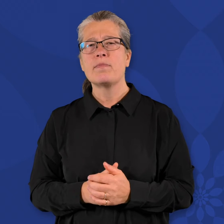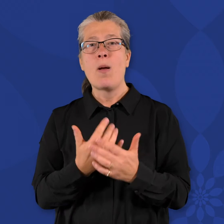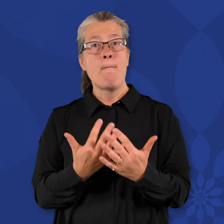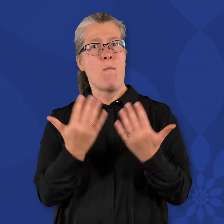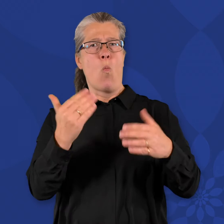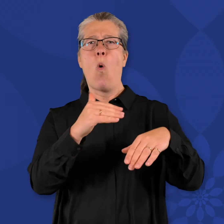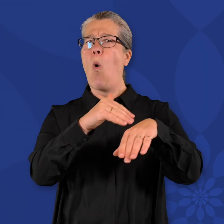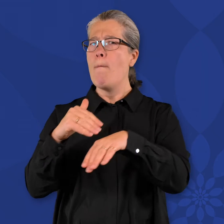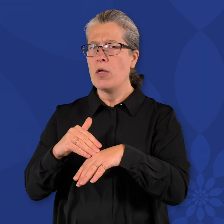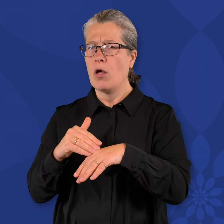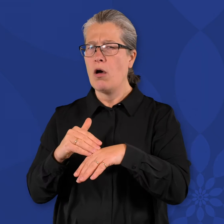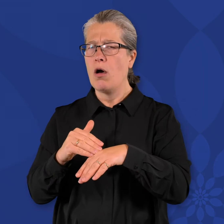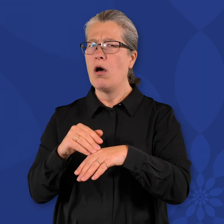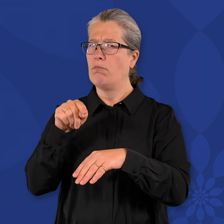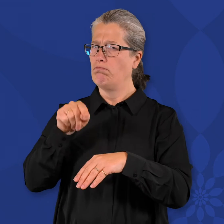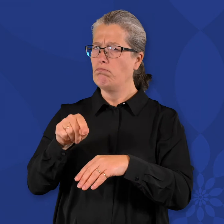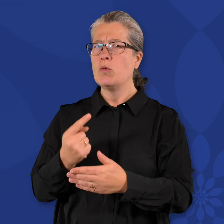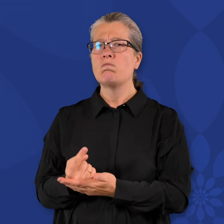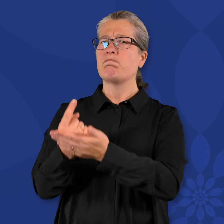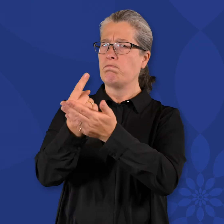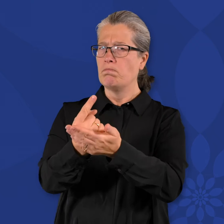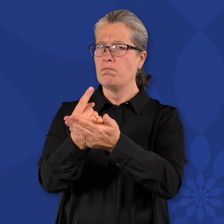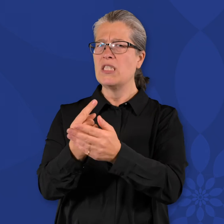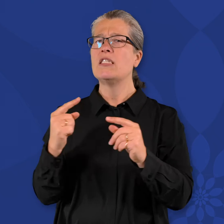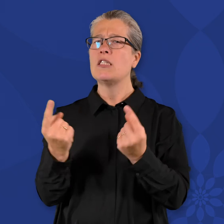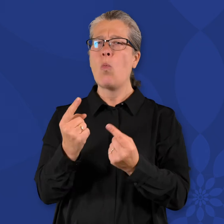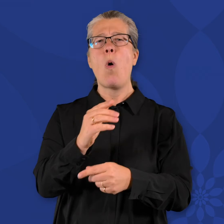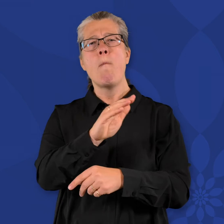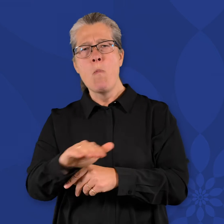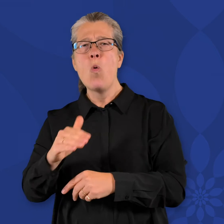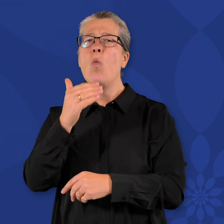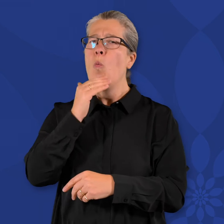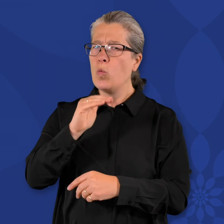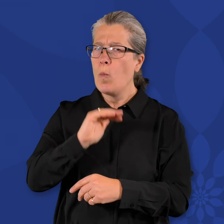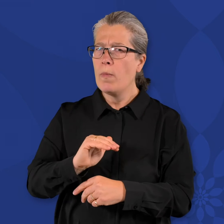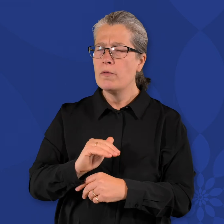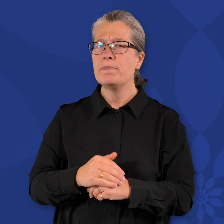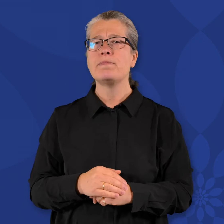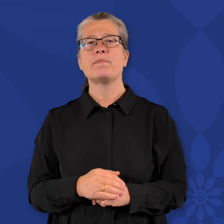Barnens och ungdomarnas situation framträder i den stora mängden respons.